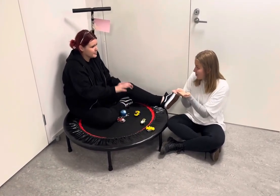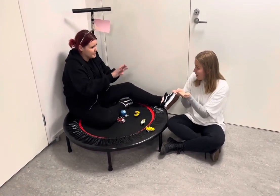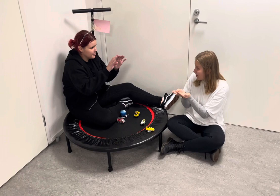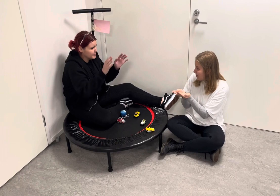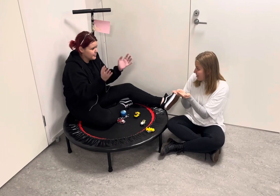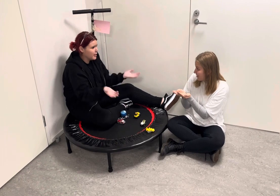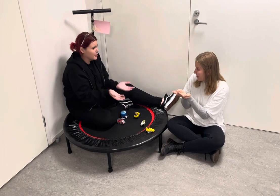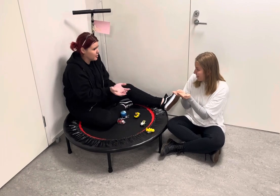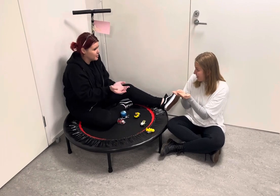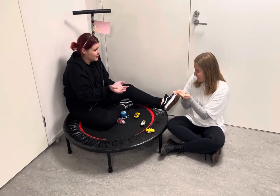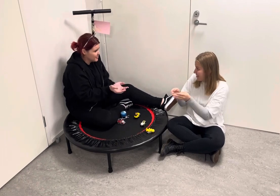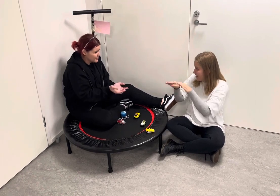Pallo.